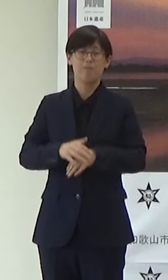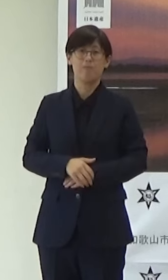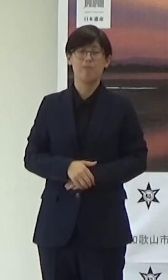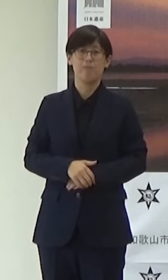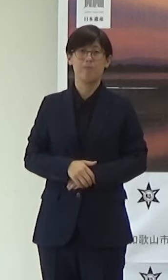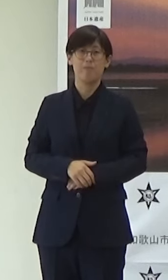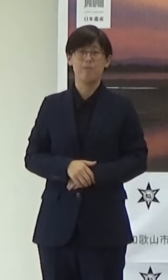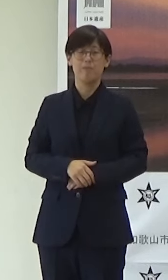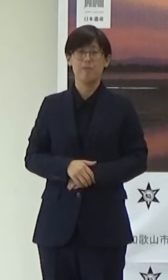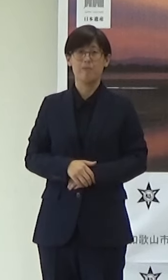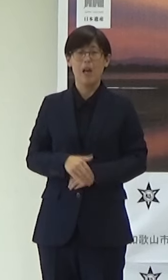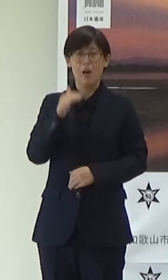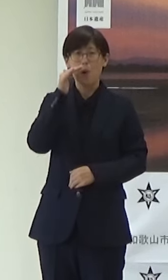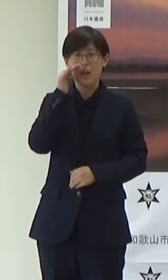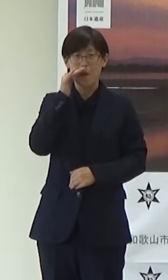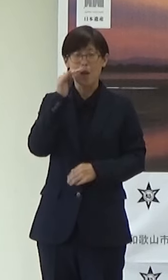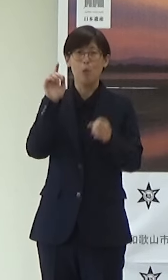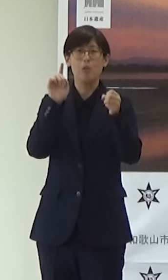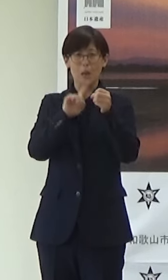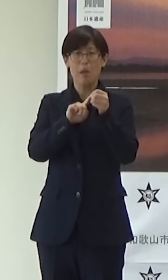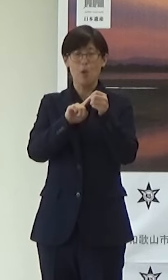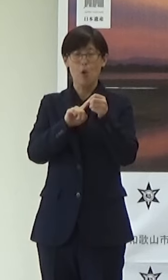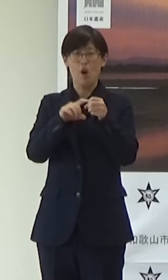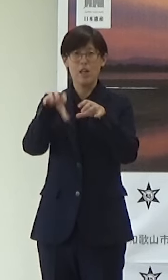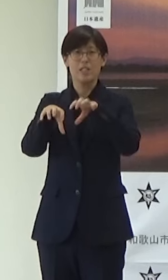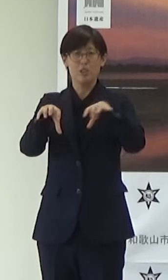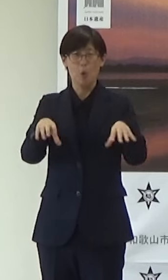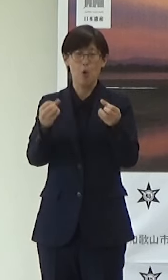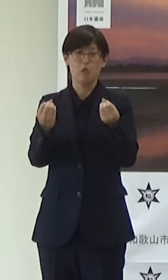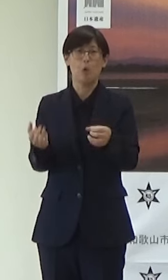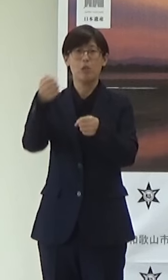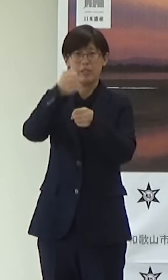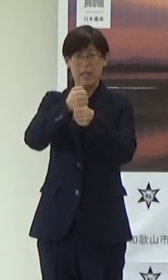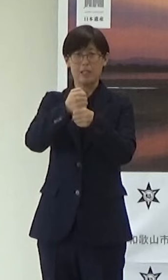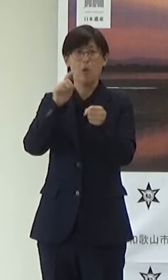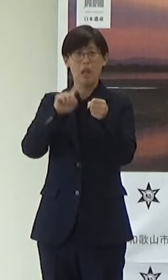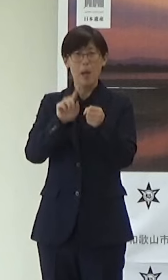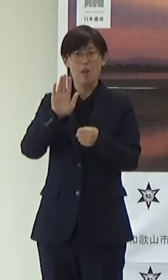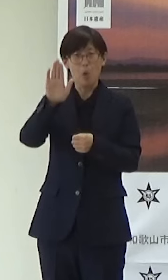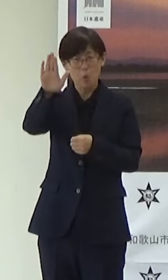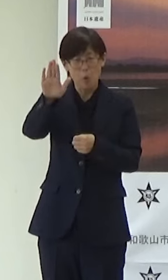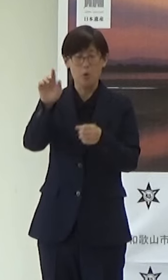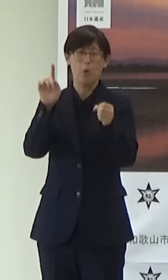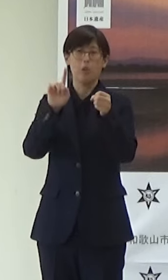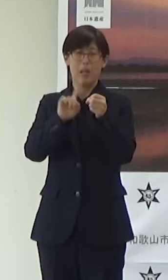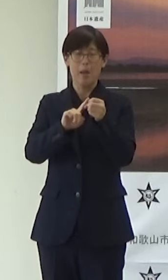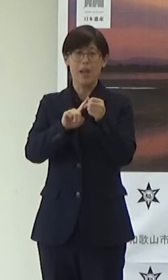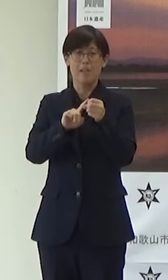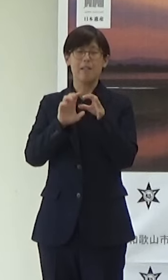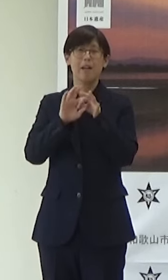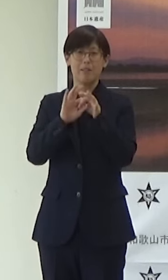和歌山の地方創生、また今後の振興について議論いただければというふうに思ってます。